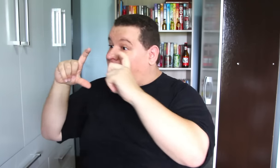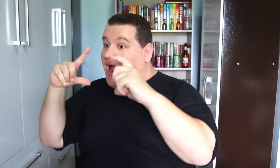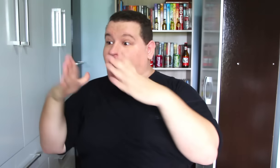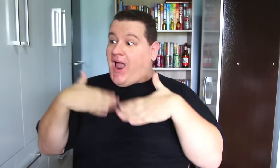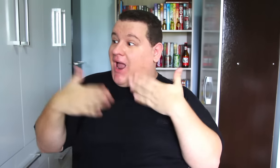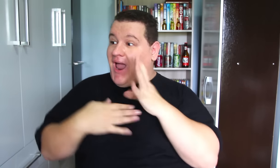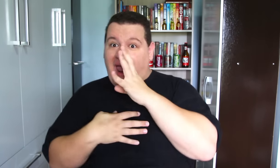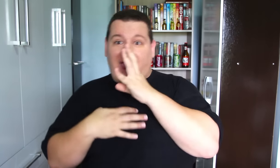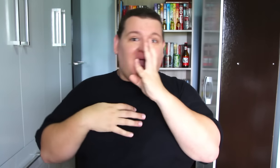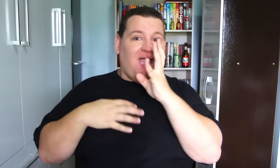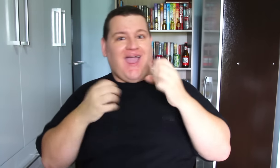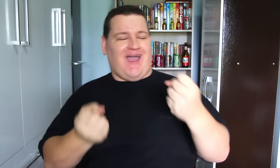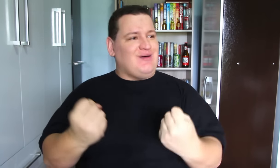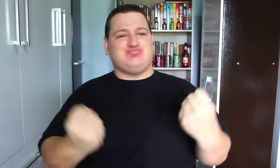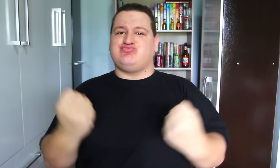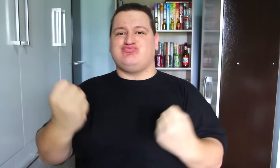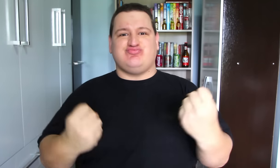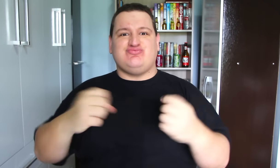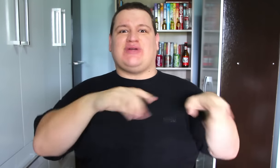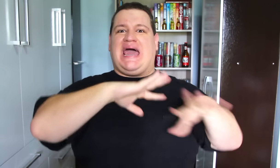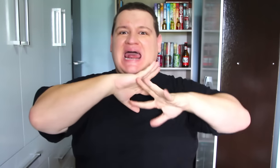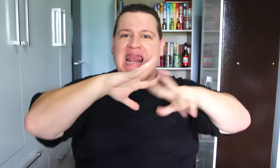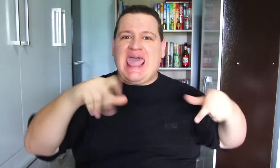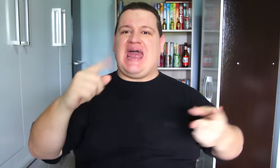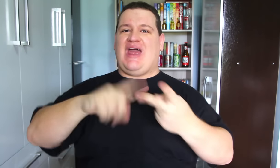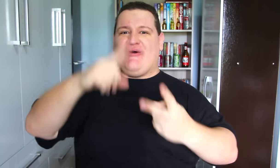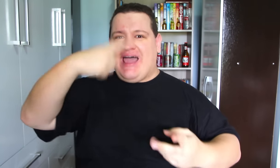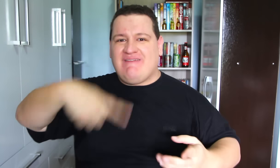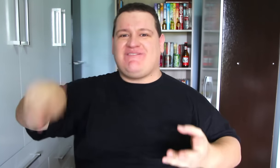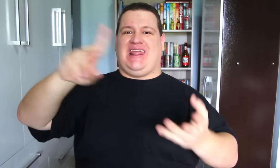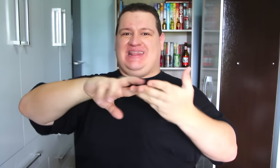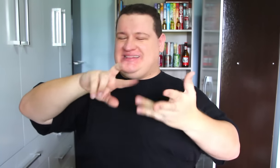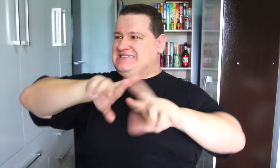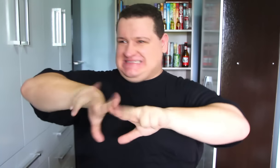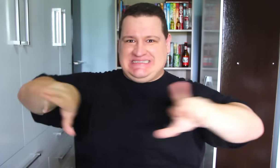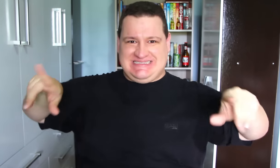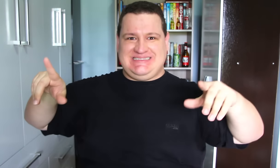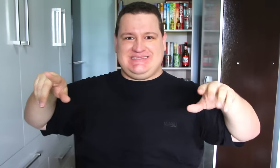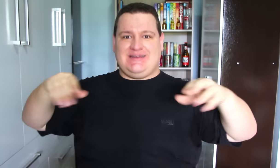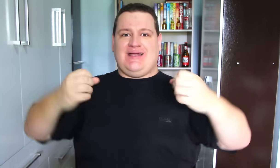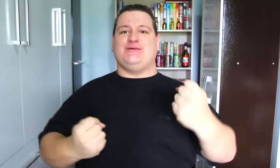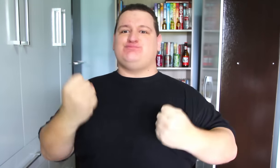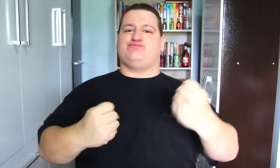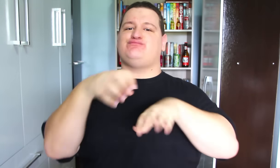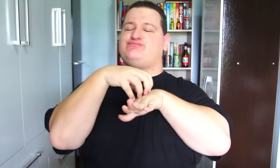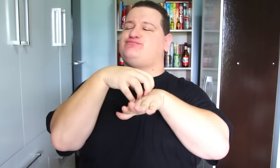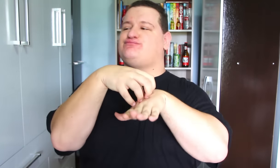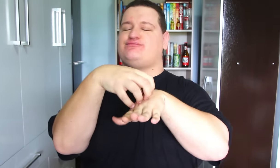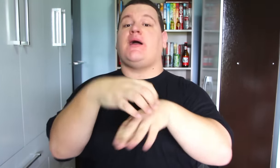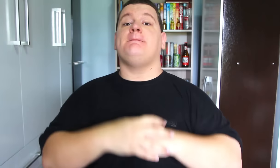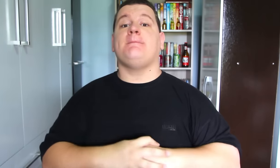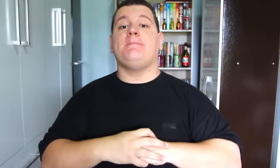e turistas fotografando admirados e olhando para leões, elefantes e outros bichos.